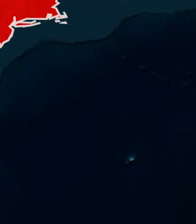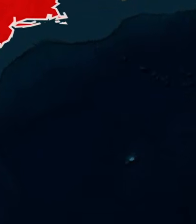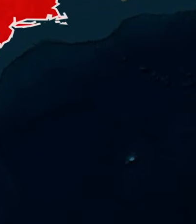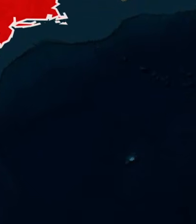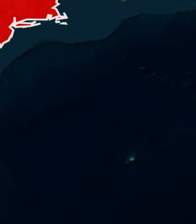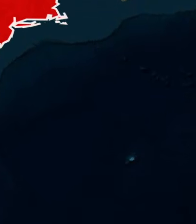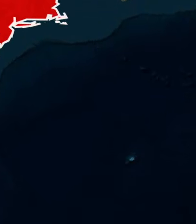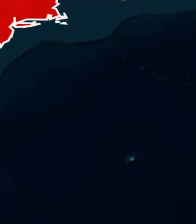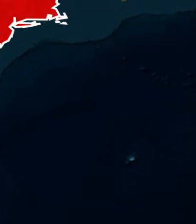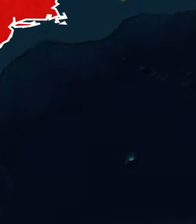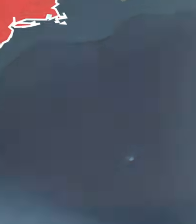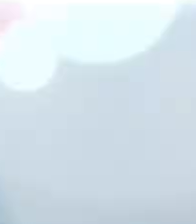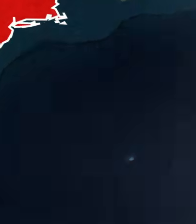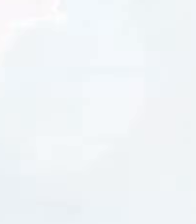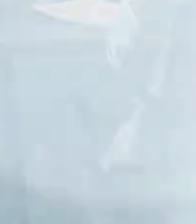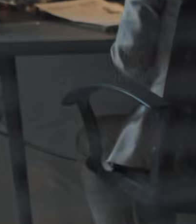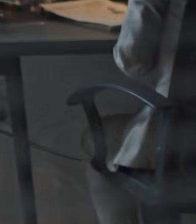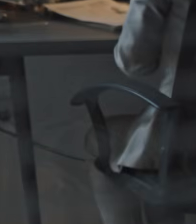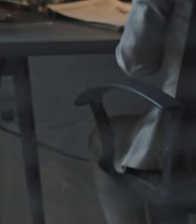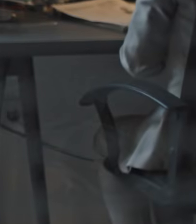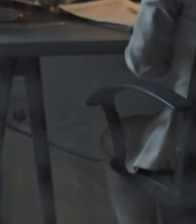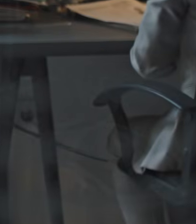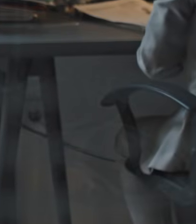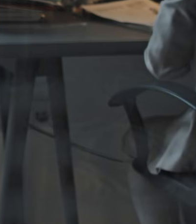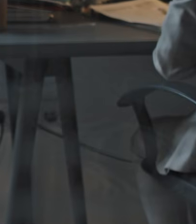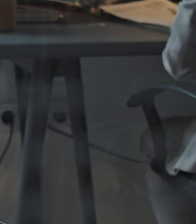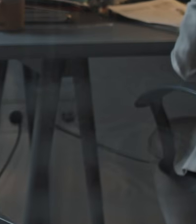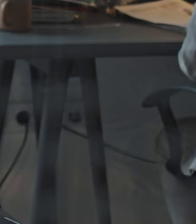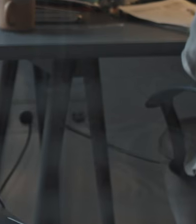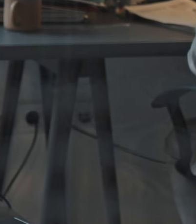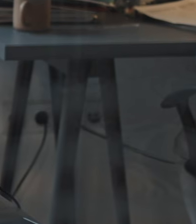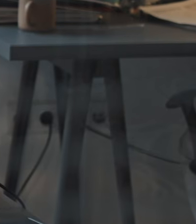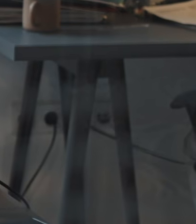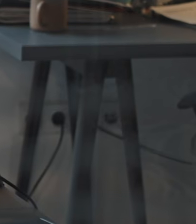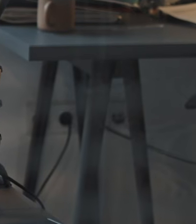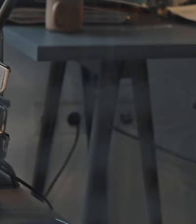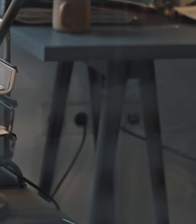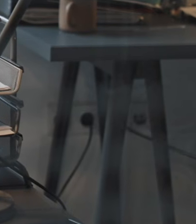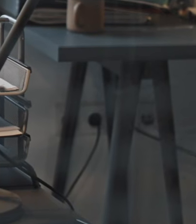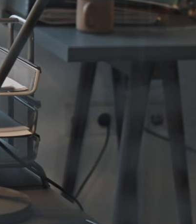funcionarios. Ante la revisión de nuestros consulados y las políticas que buscan señalarnos,